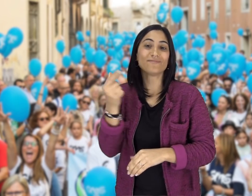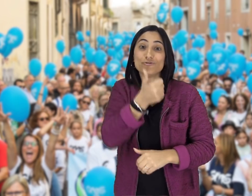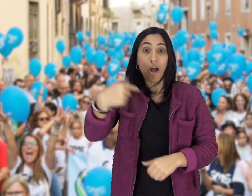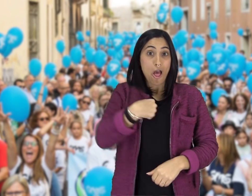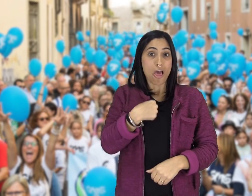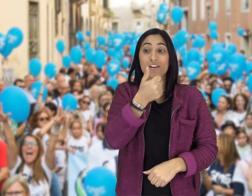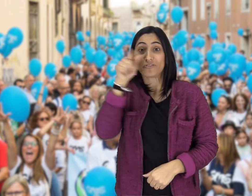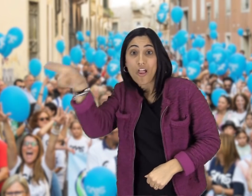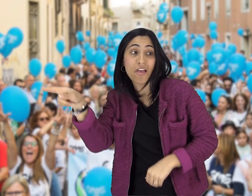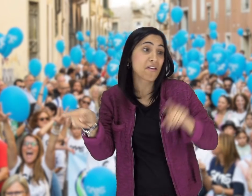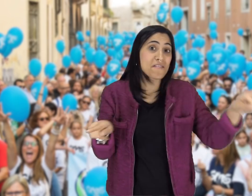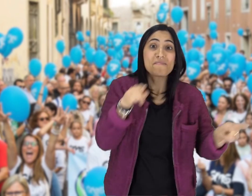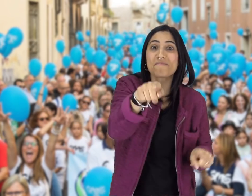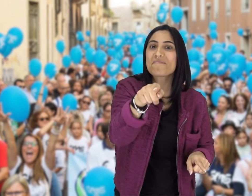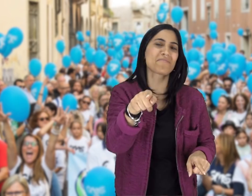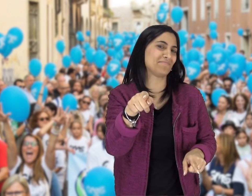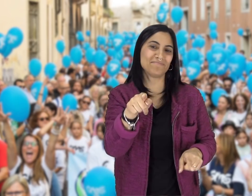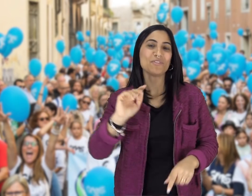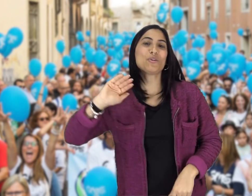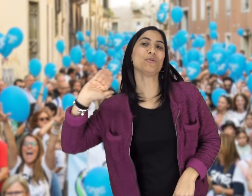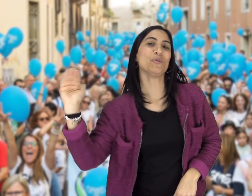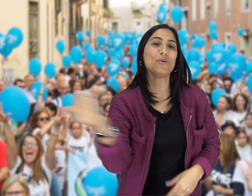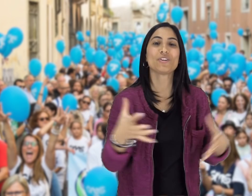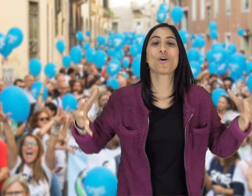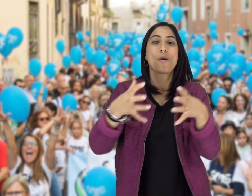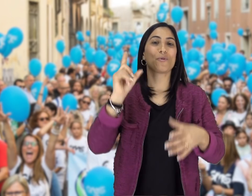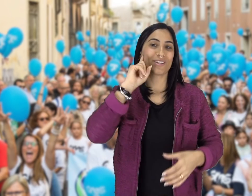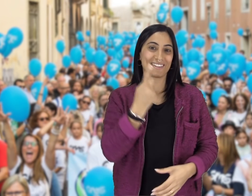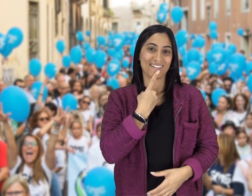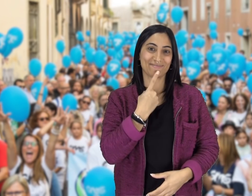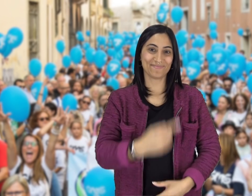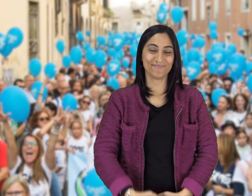a tutta la comunità sorda!